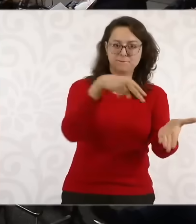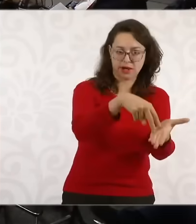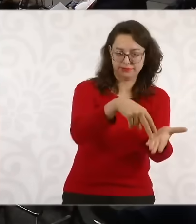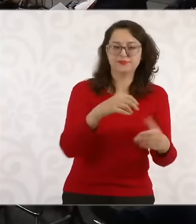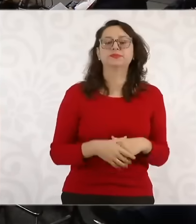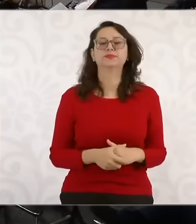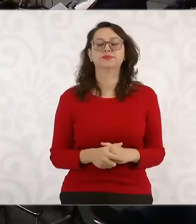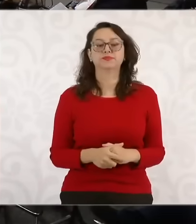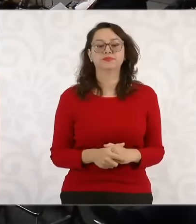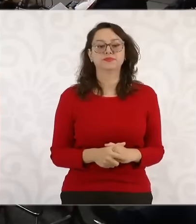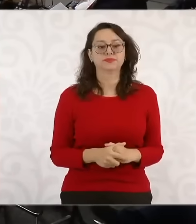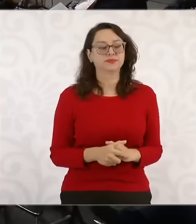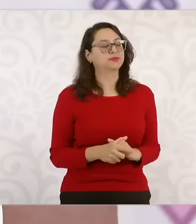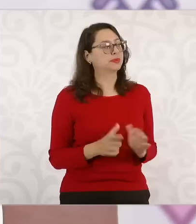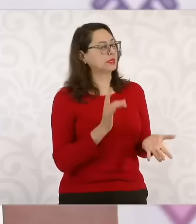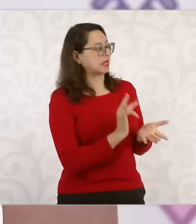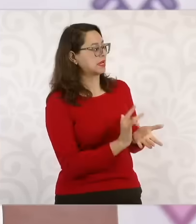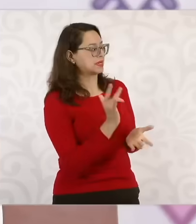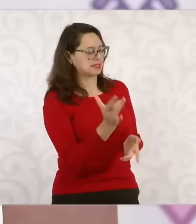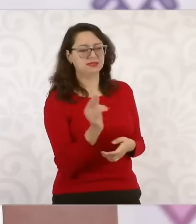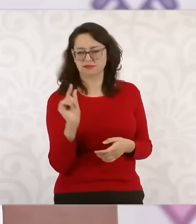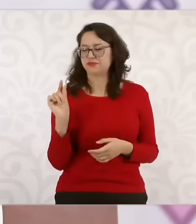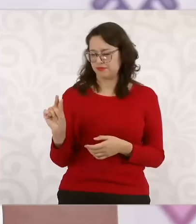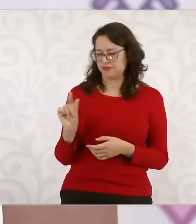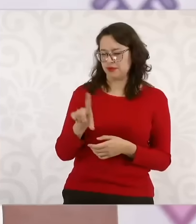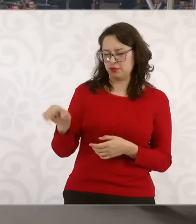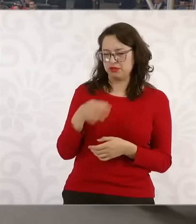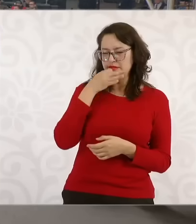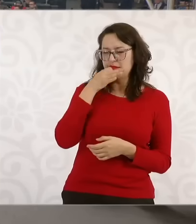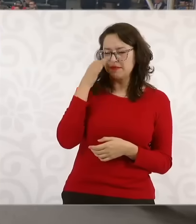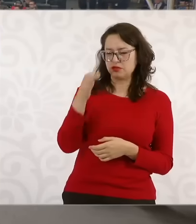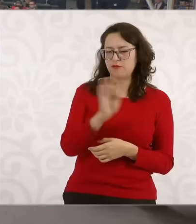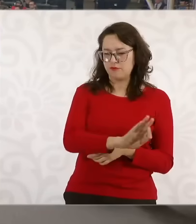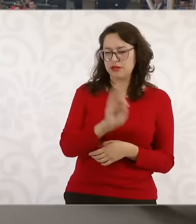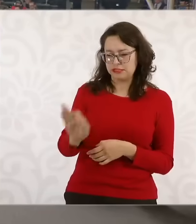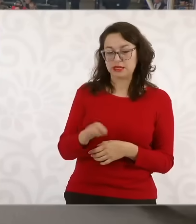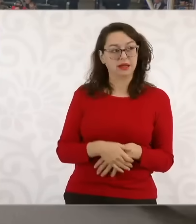Okay, muchísimas gracias. Ahora les decimos cuando está acá, sí, para que allá sepan también más o